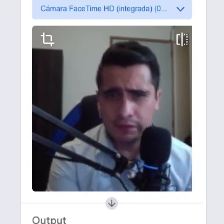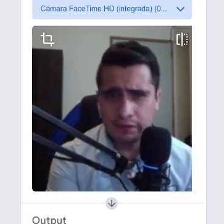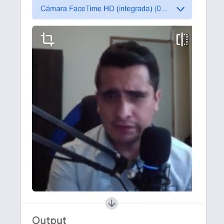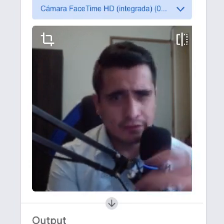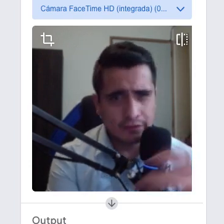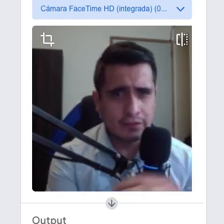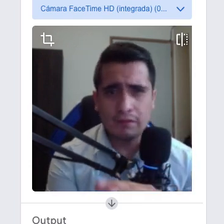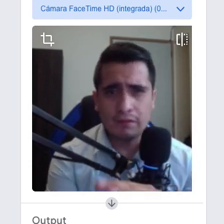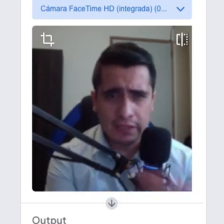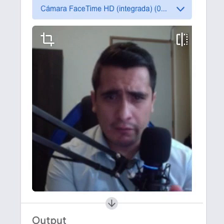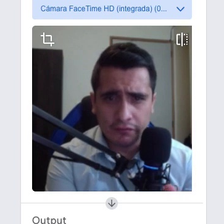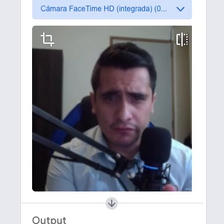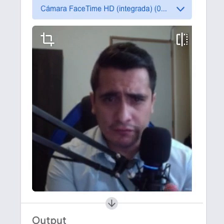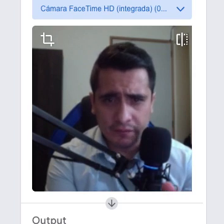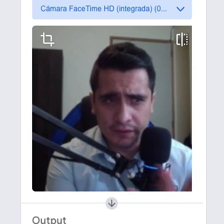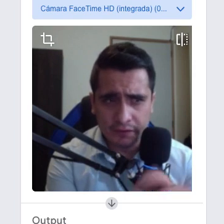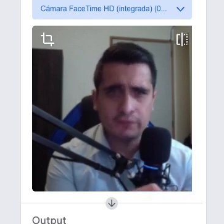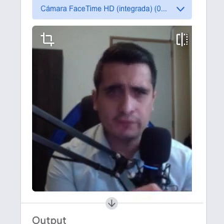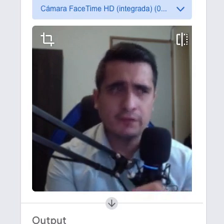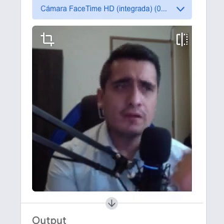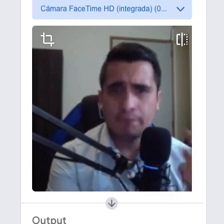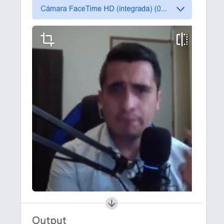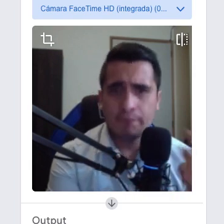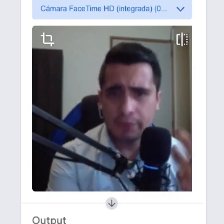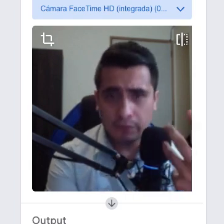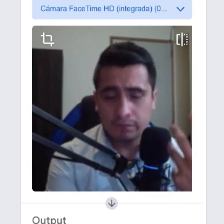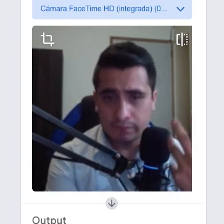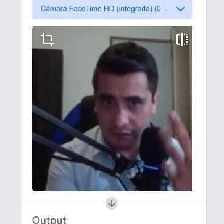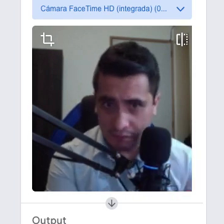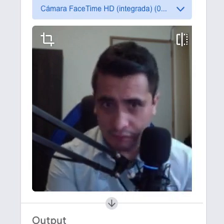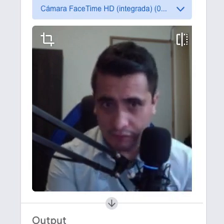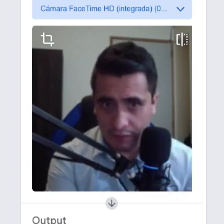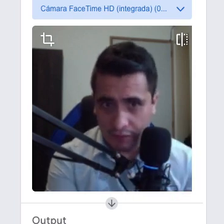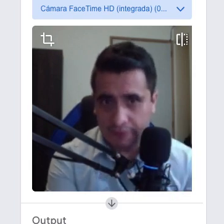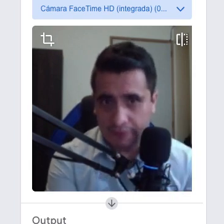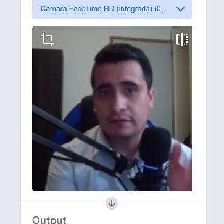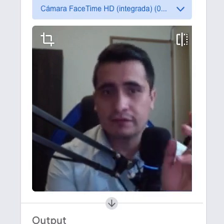modelo al fin y al cabo es un experimento pero te va a funcionar bastante si te quieres dedicar